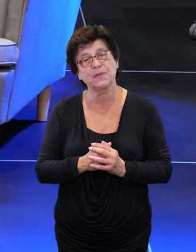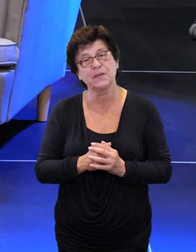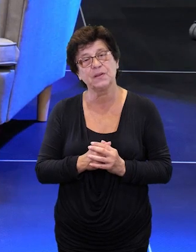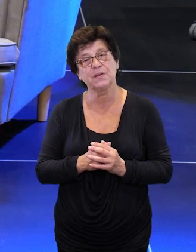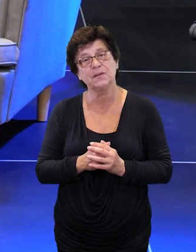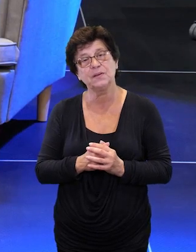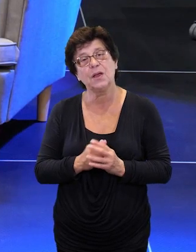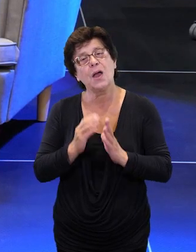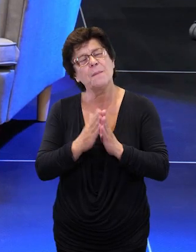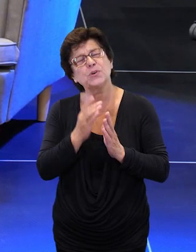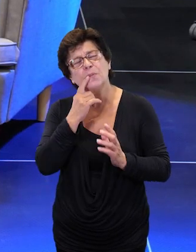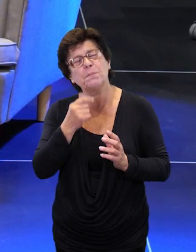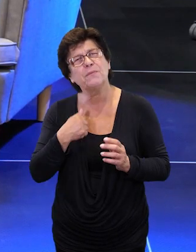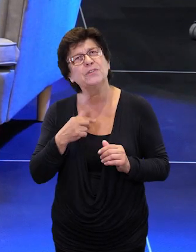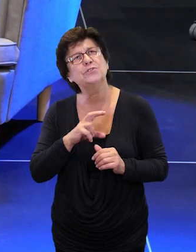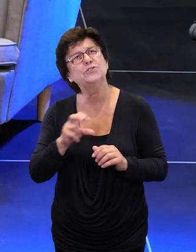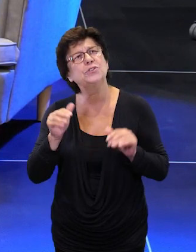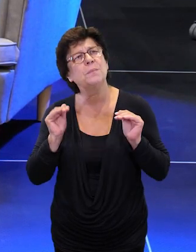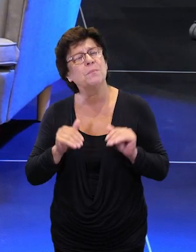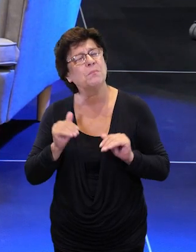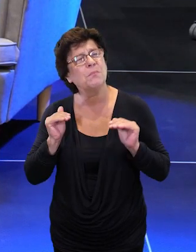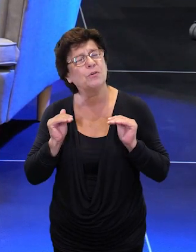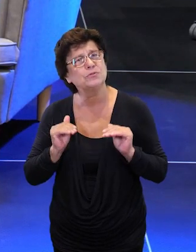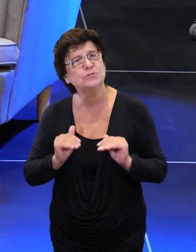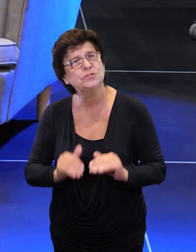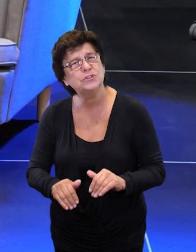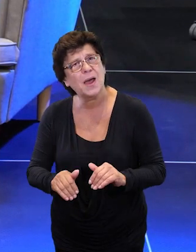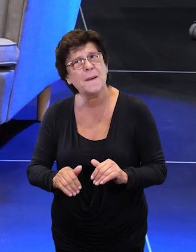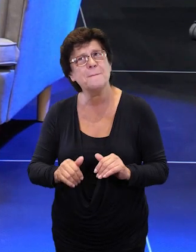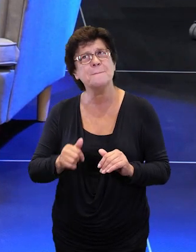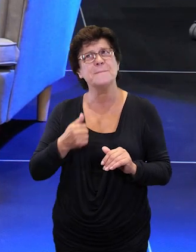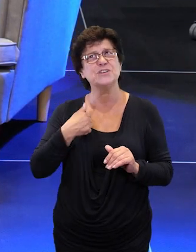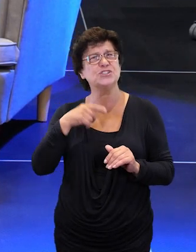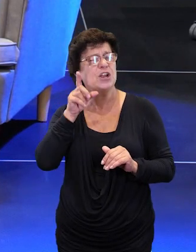A proszę mi powiedzieć, czy możemy tu rzeczywiście zrobić taki podział